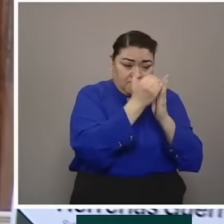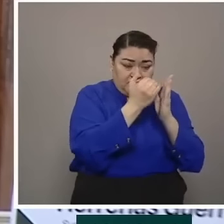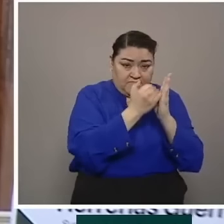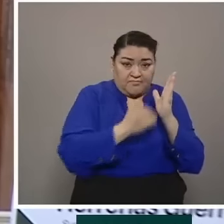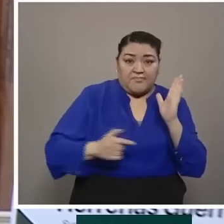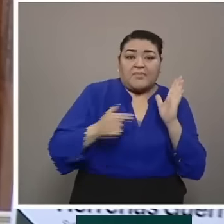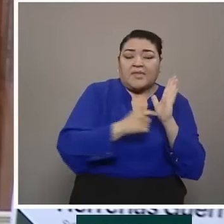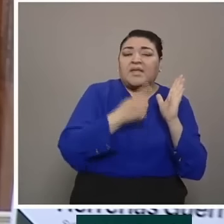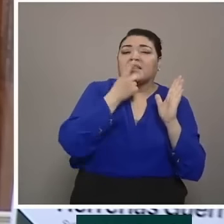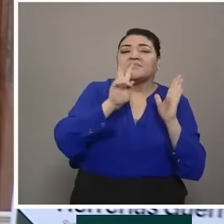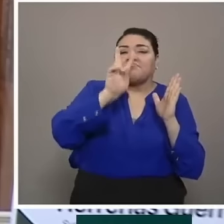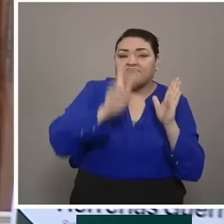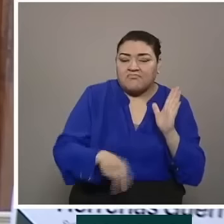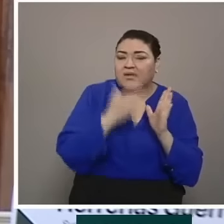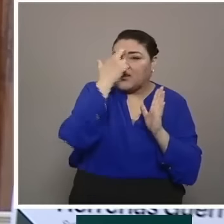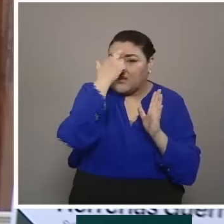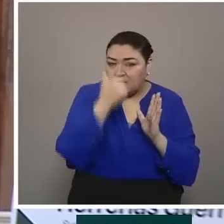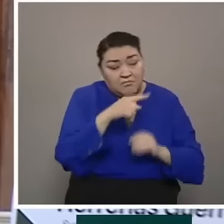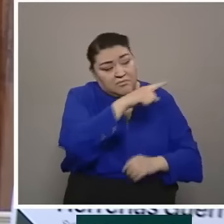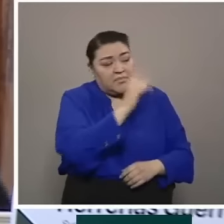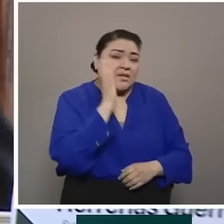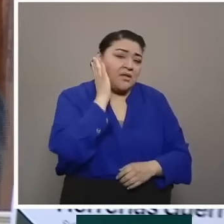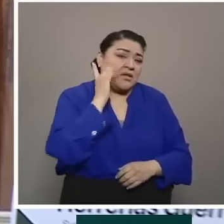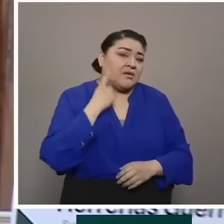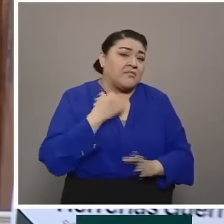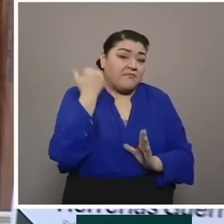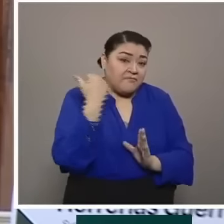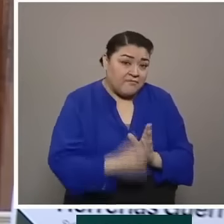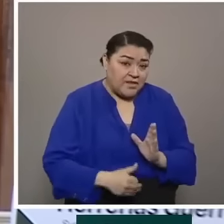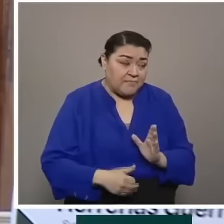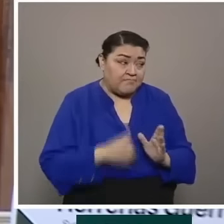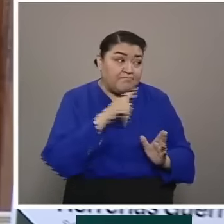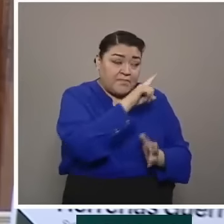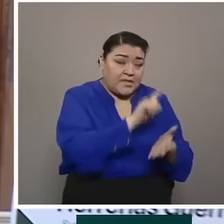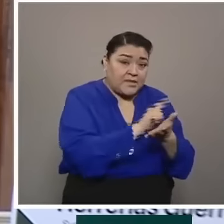omisión legislativa y es necesario que el Congreso Local emita la legislación